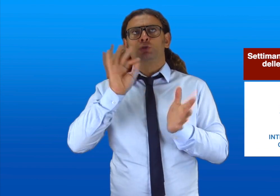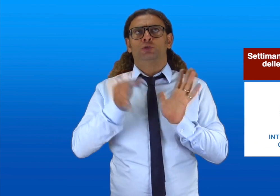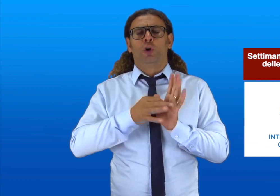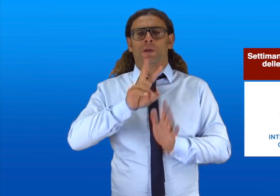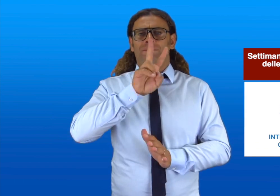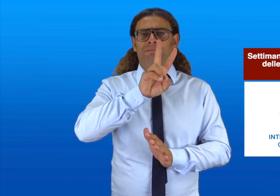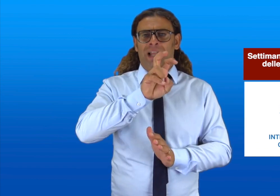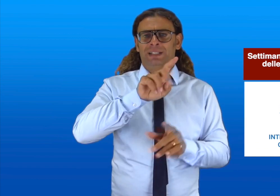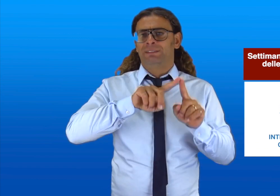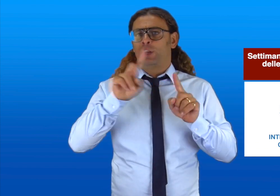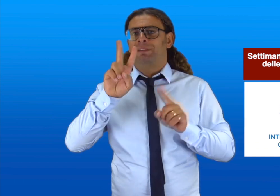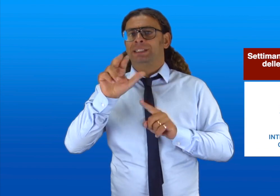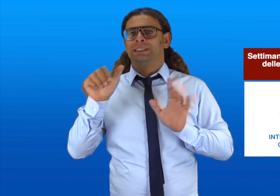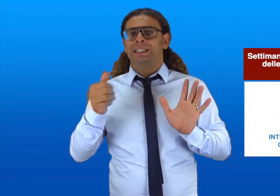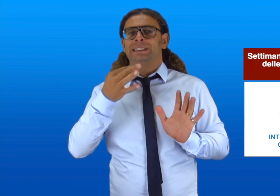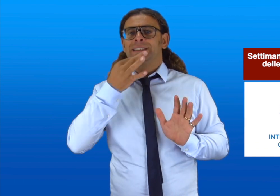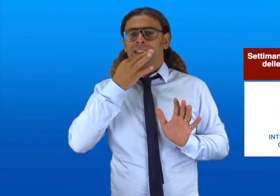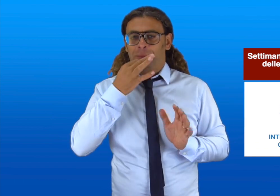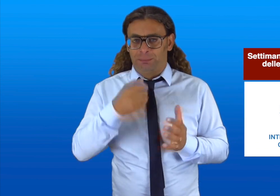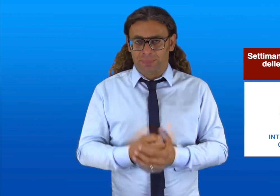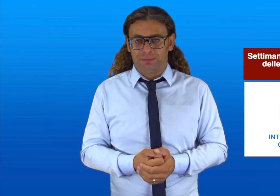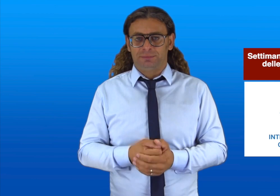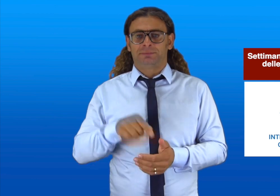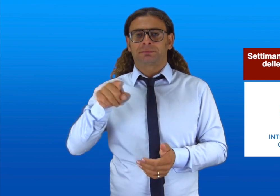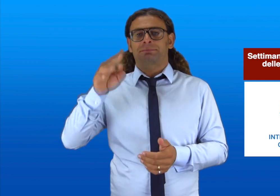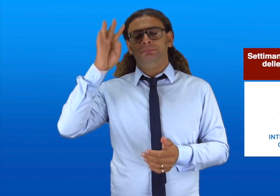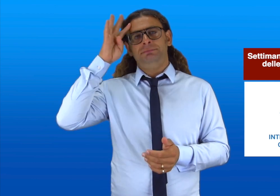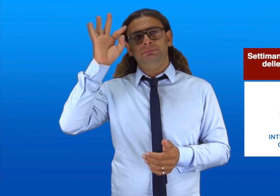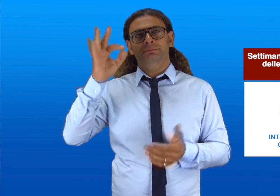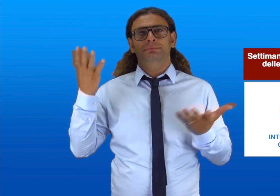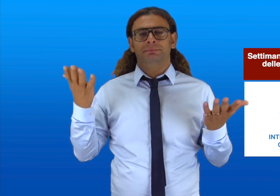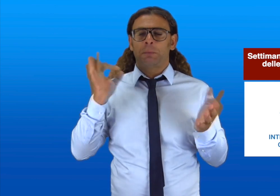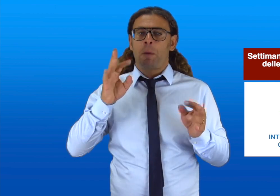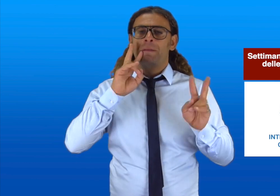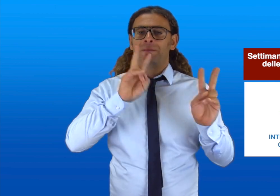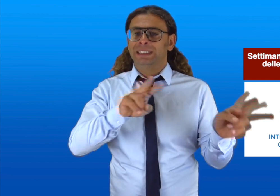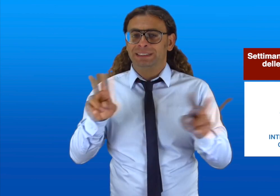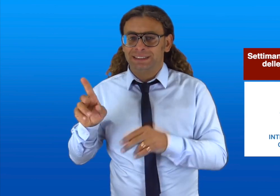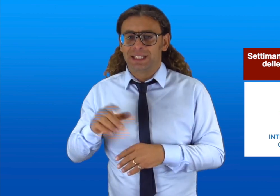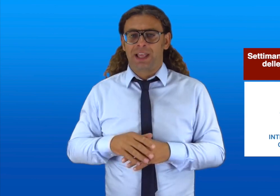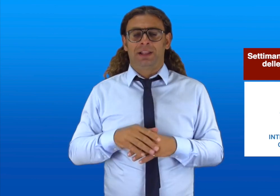dal 20 al 26 settembre, vari eventi: